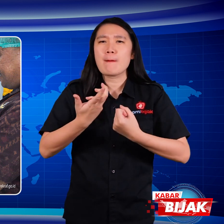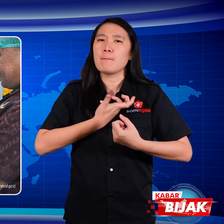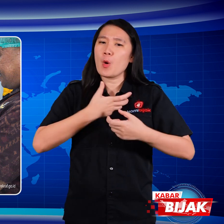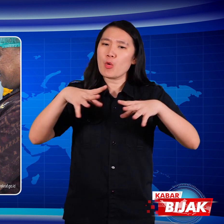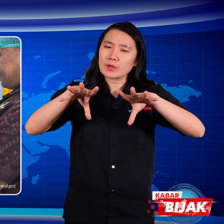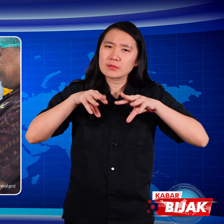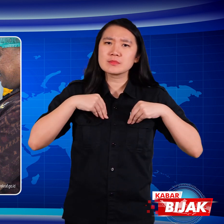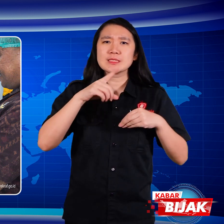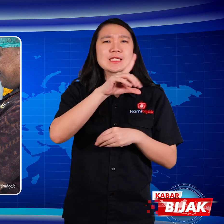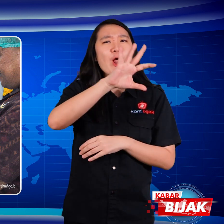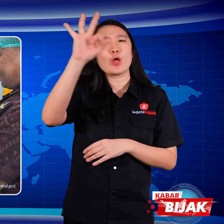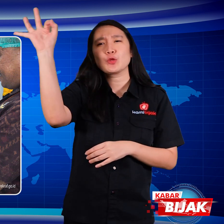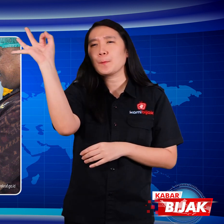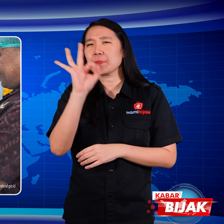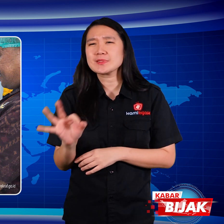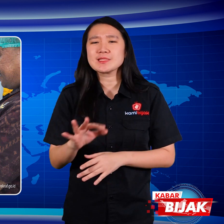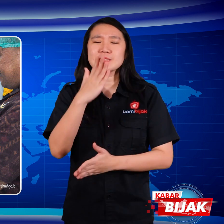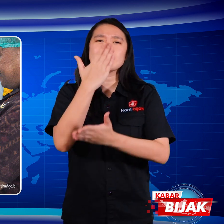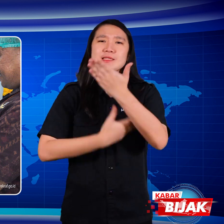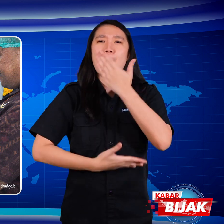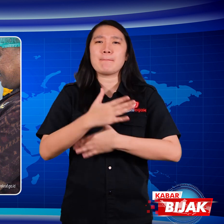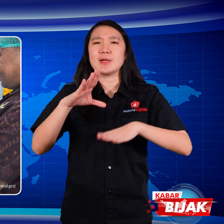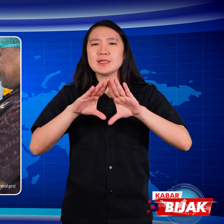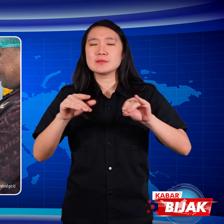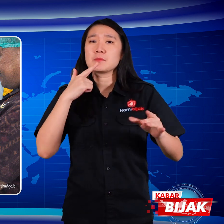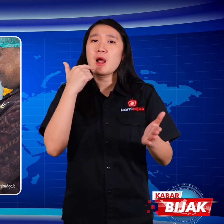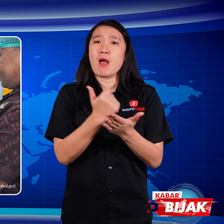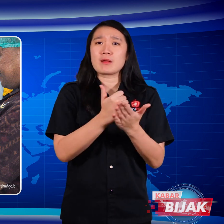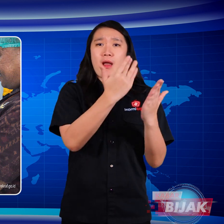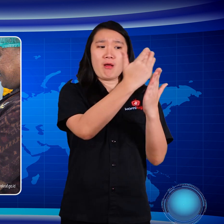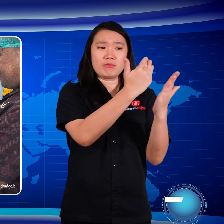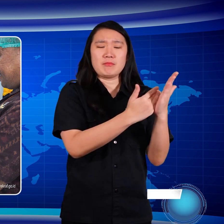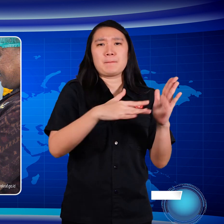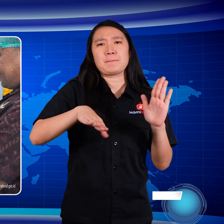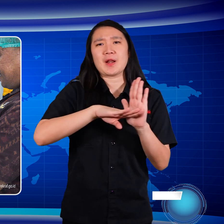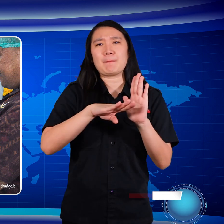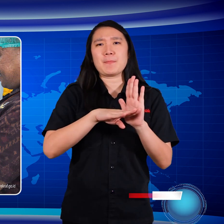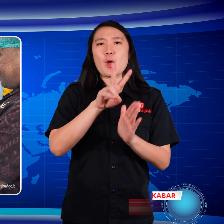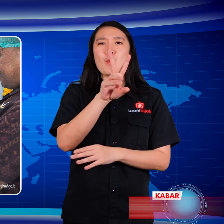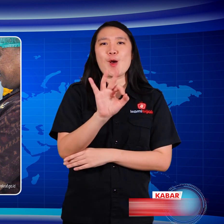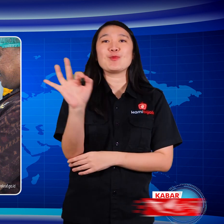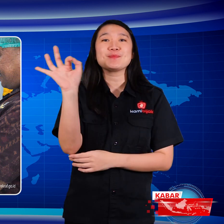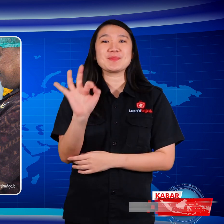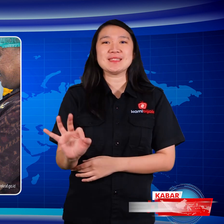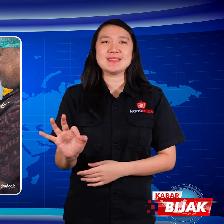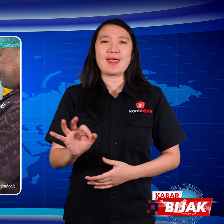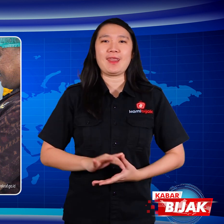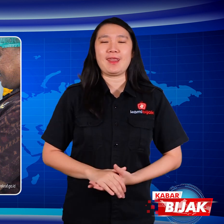yang mau menerima 100 persen Disabilitas kerja, padahal syarat minimal 20 persen.